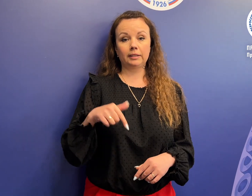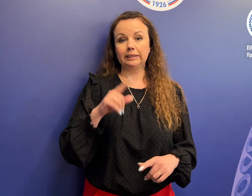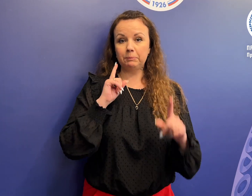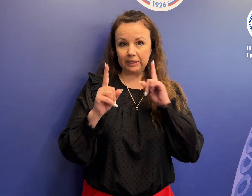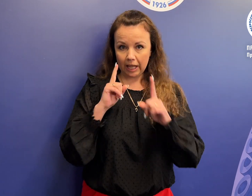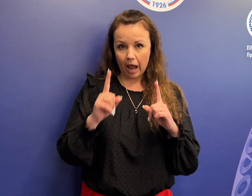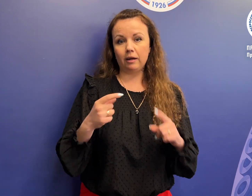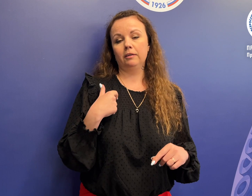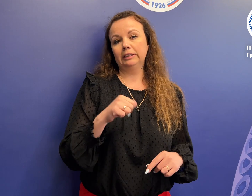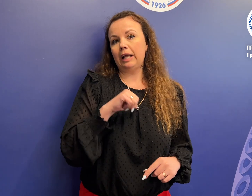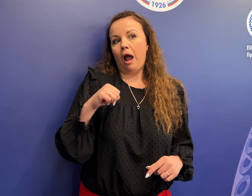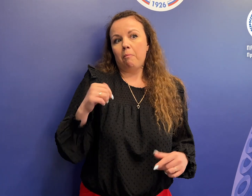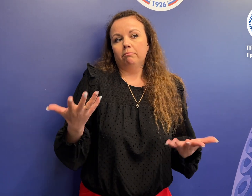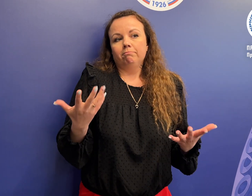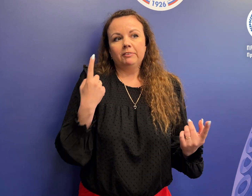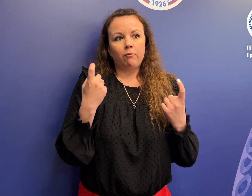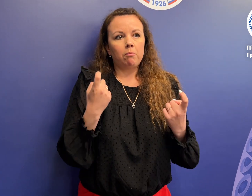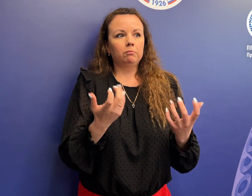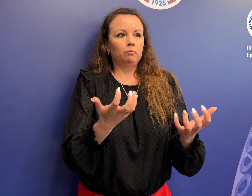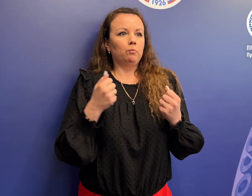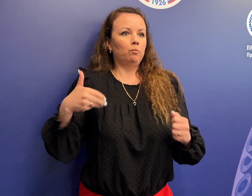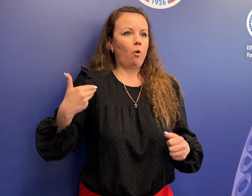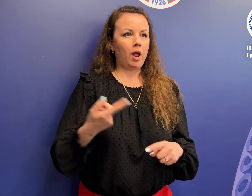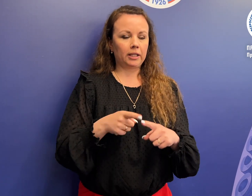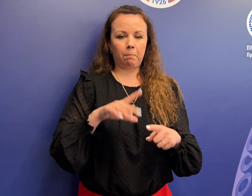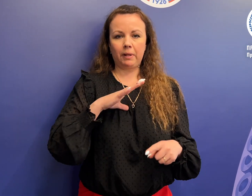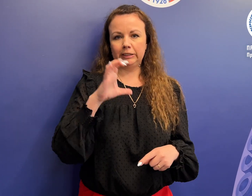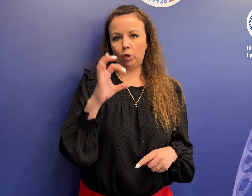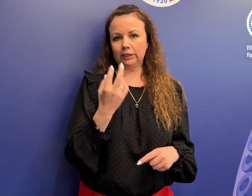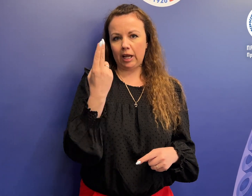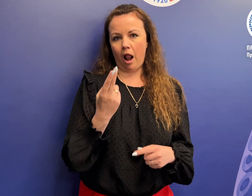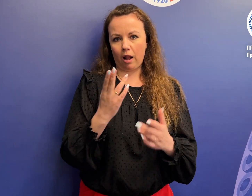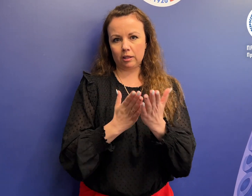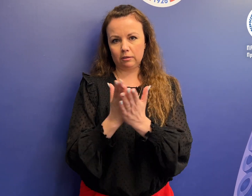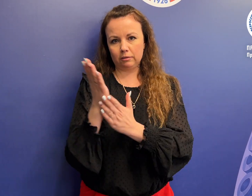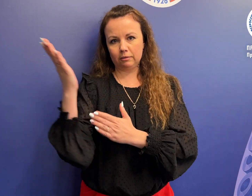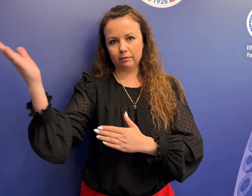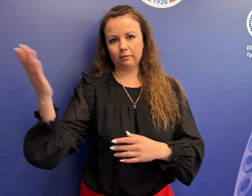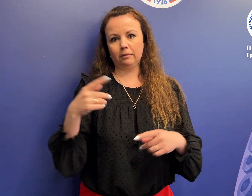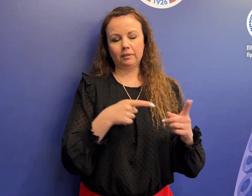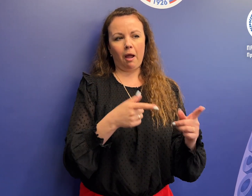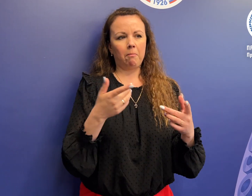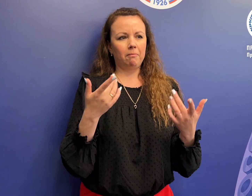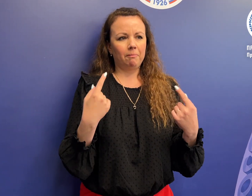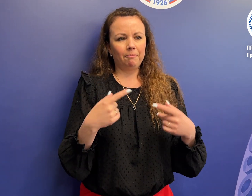На семинаре самая полезная информация касалась именно социального блока.